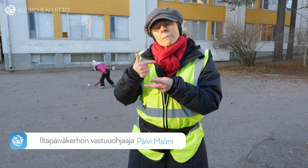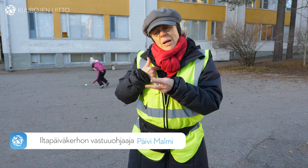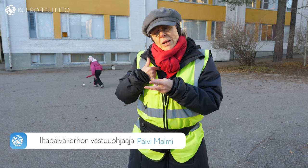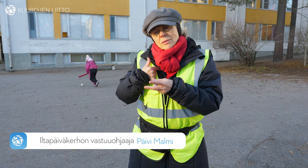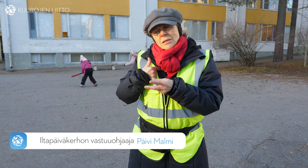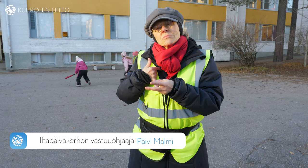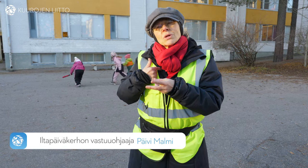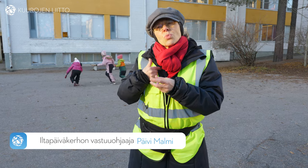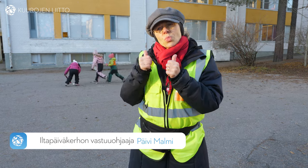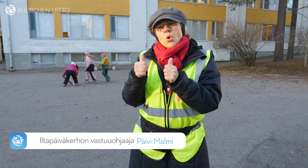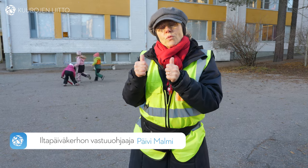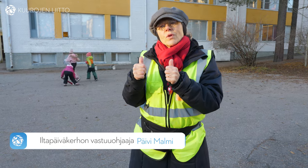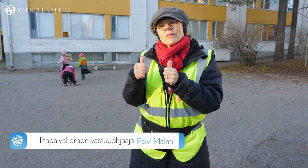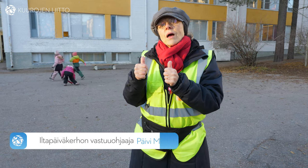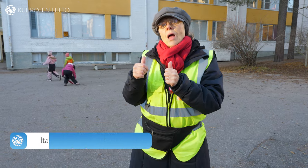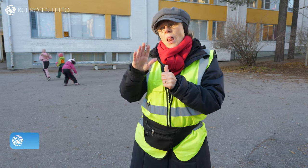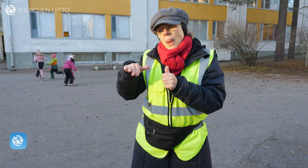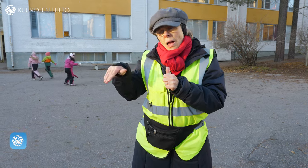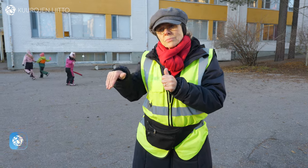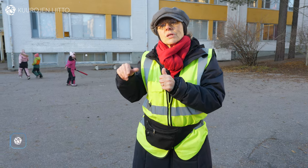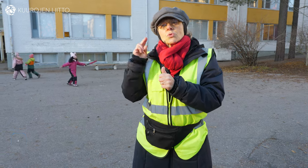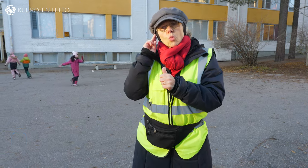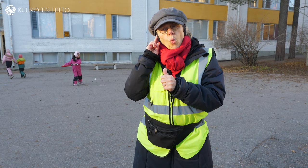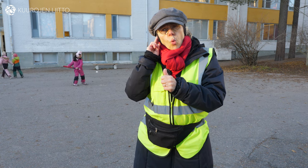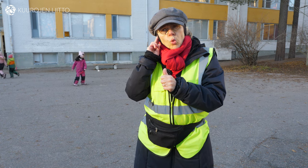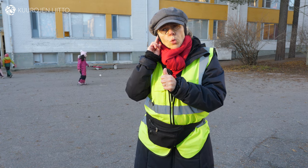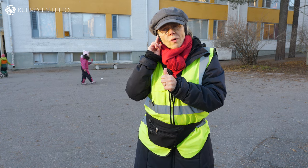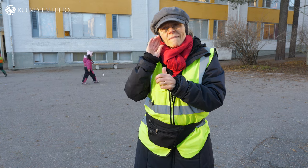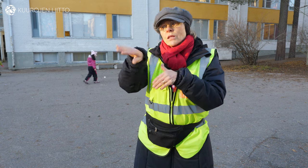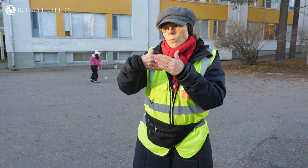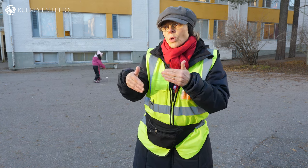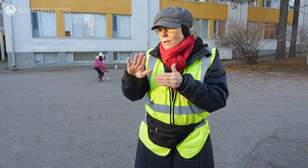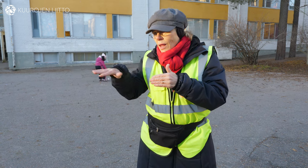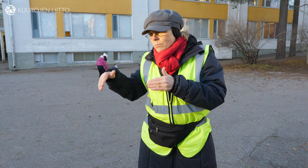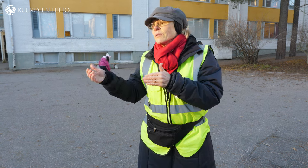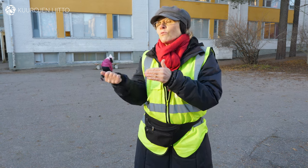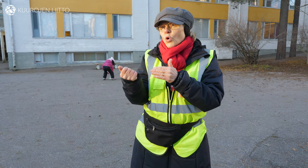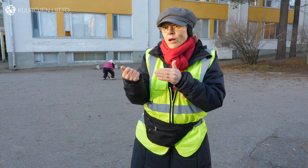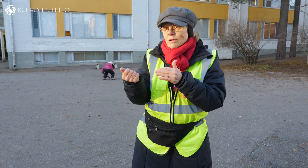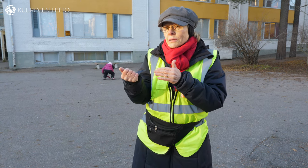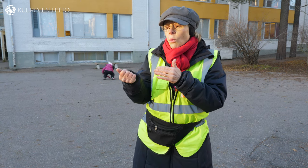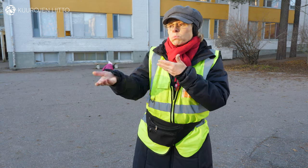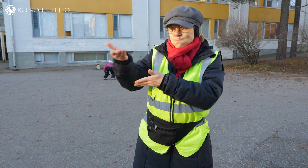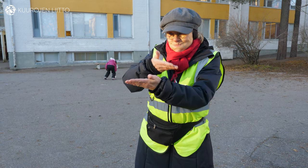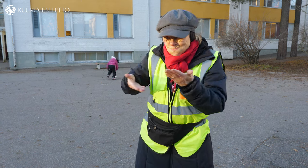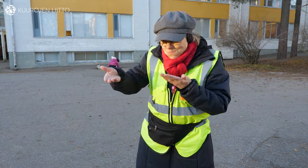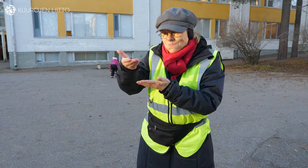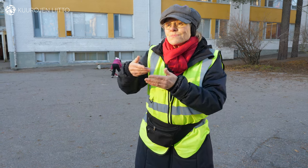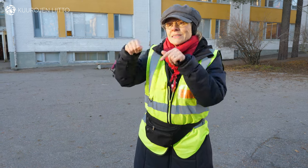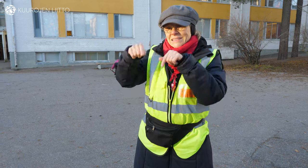Toivon, että täällä viittomakieliset kuurot lapset saavat viettää aikaa keskenään -